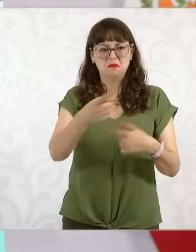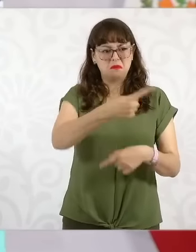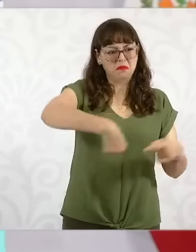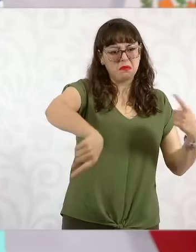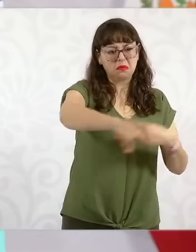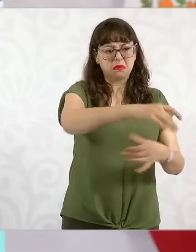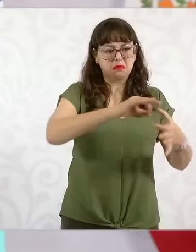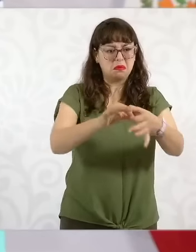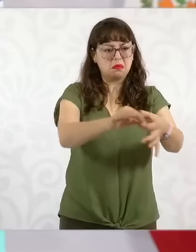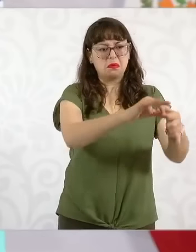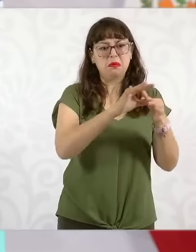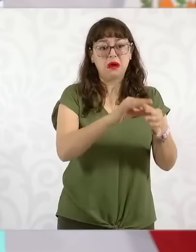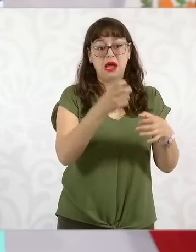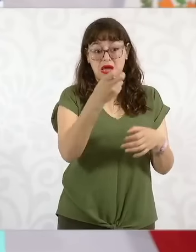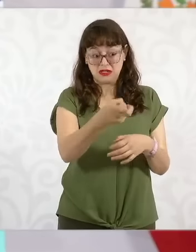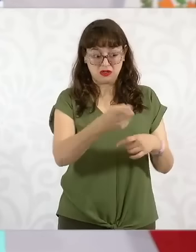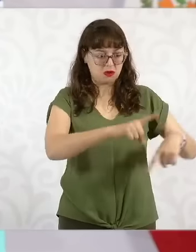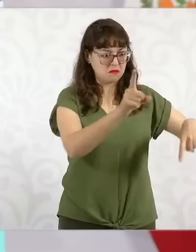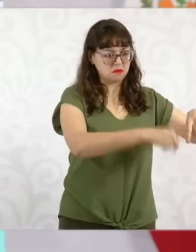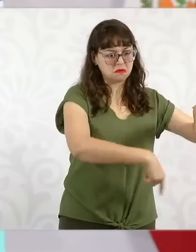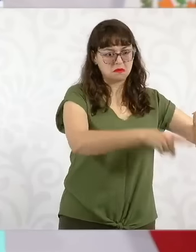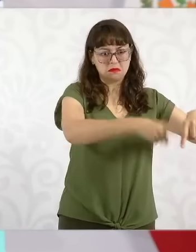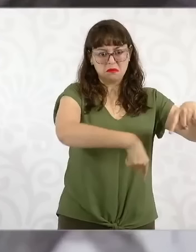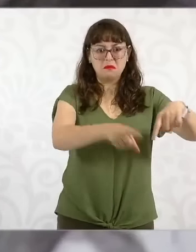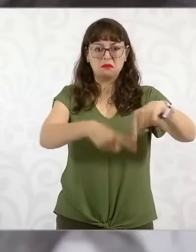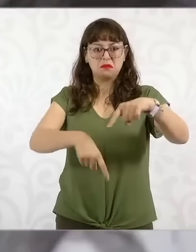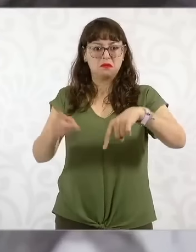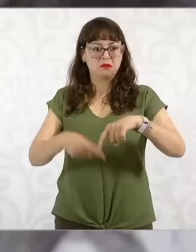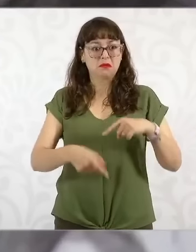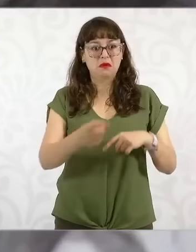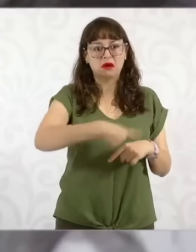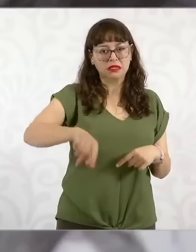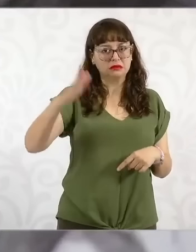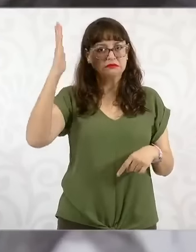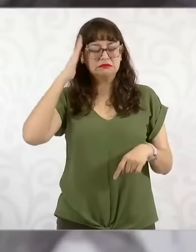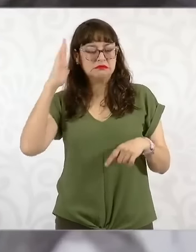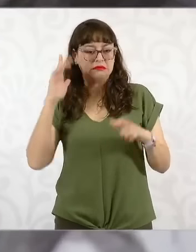operadores y colaboradores, se reducen sus capacidades de mando, financiamiento, movilidad